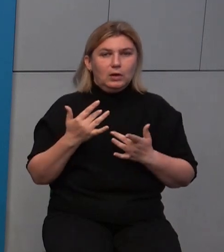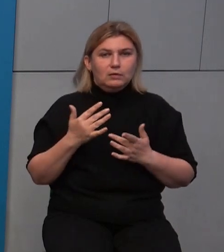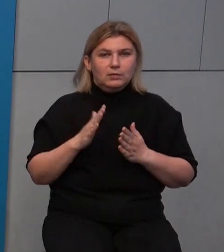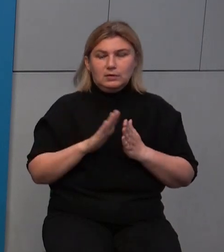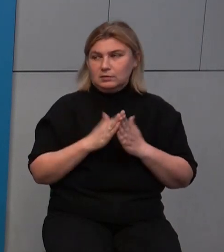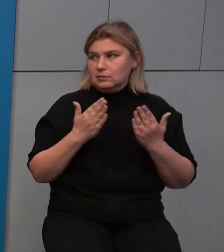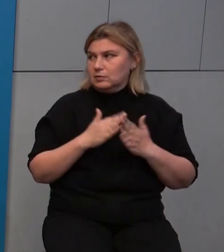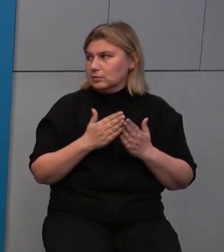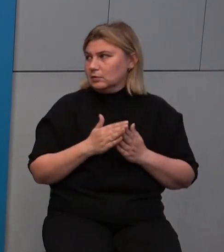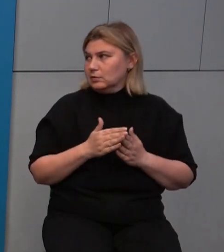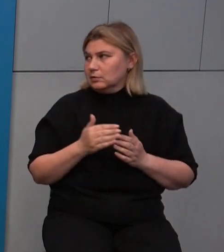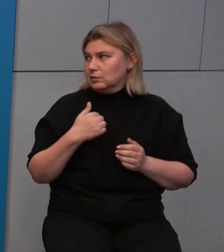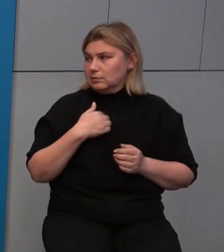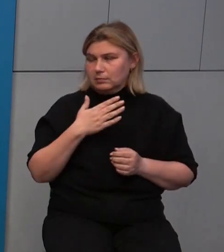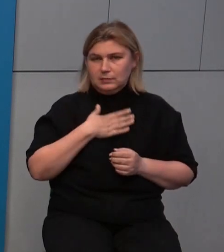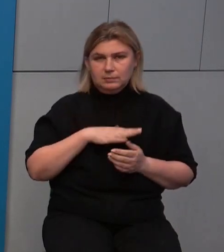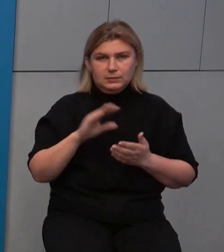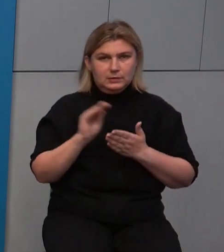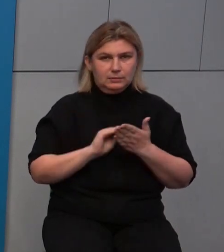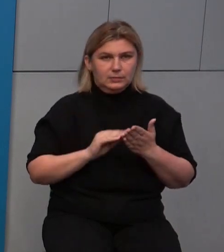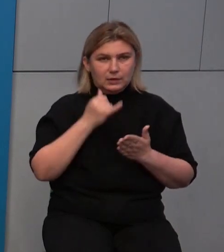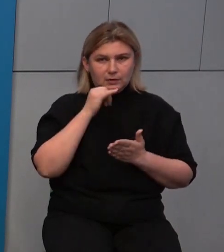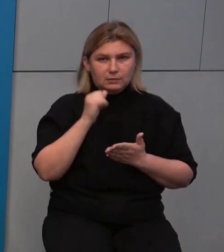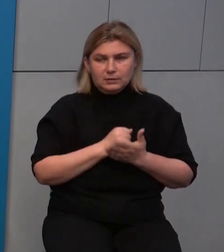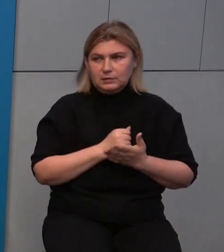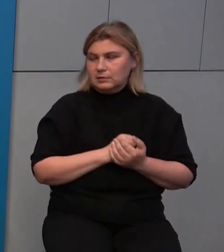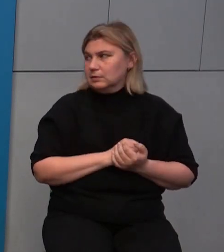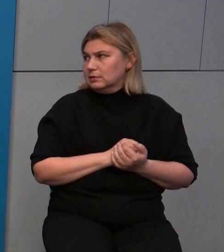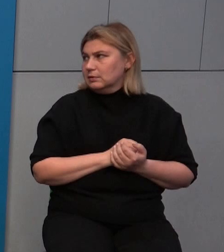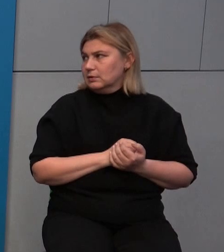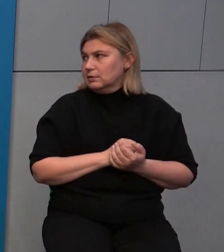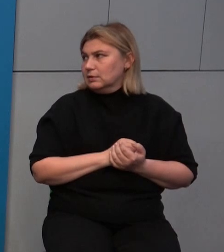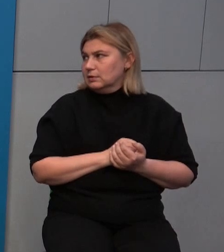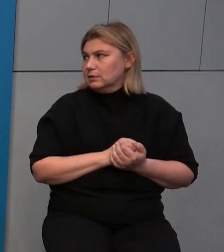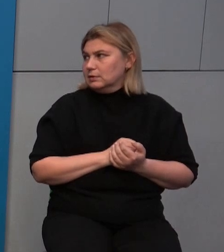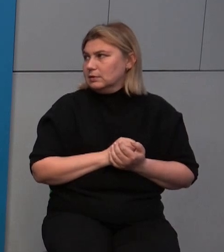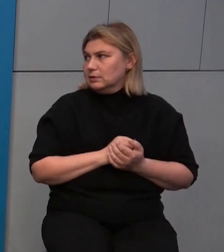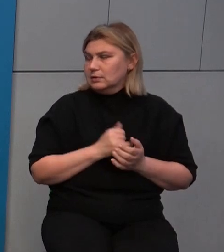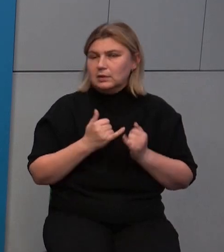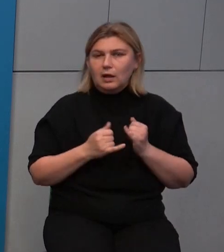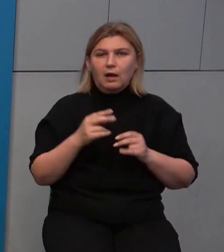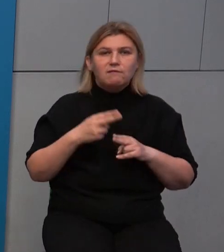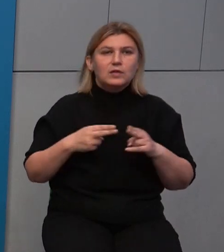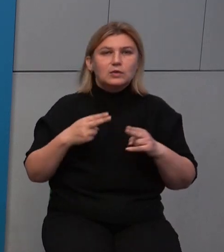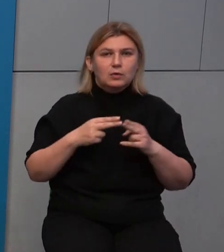To naprawdę miłe, że napisał taki list. Ale jeżeli chodzi o jego wnuczkę, to jej nie poznałam.